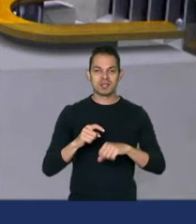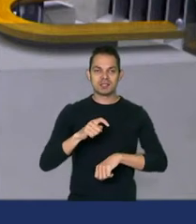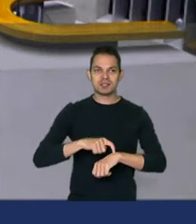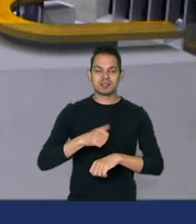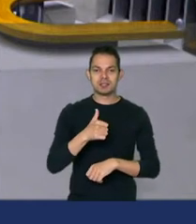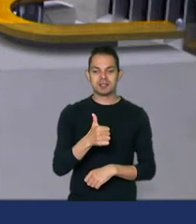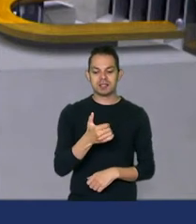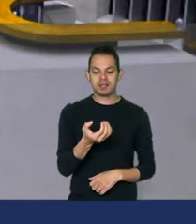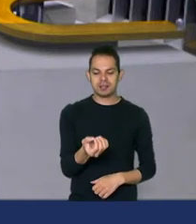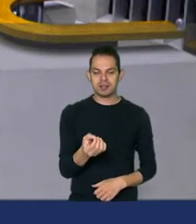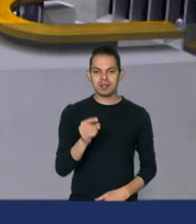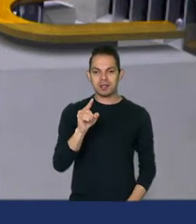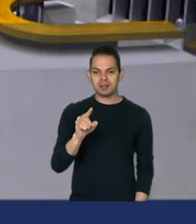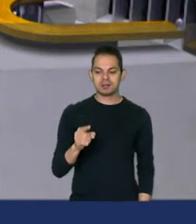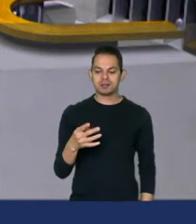DIRETO DO PLENÁRIO ULYSSES